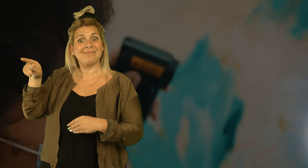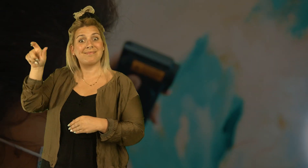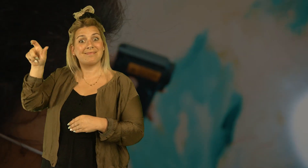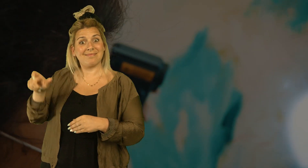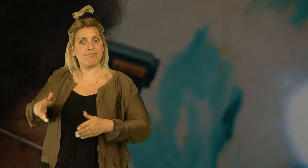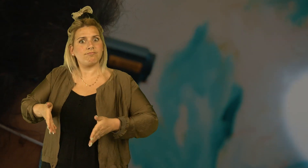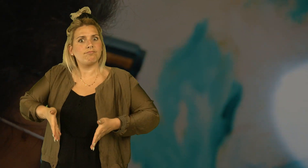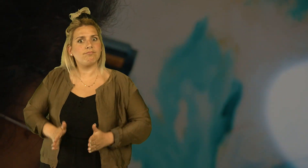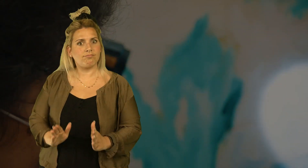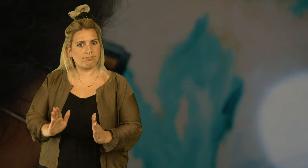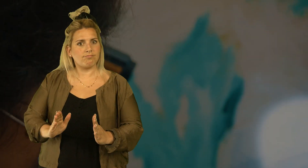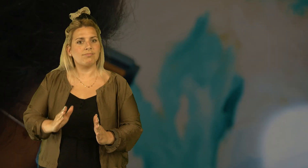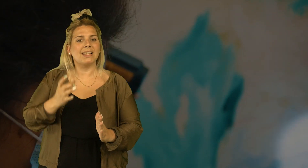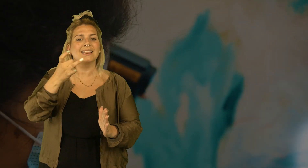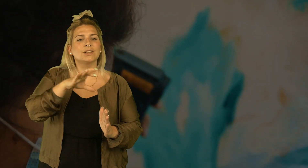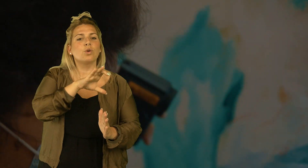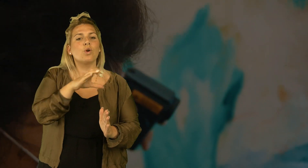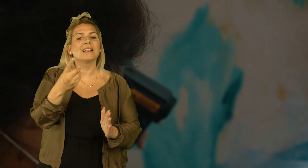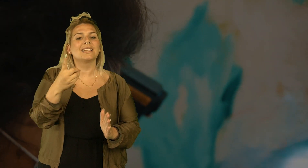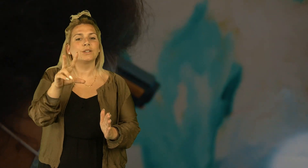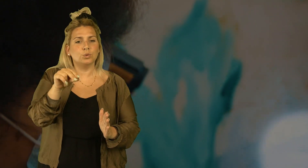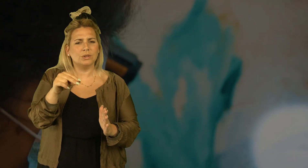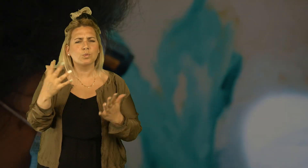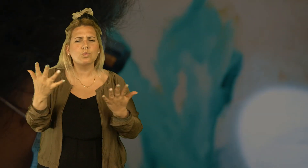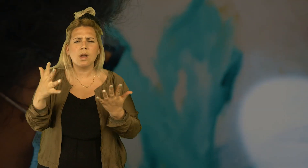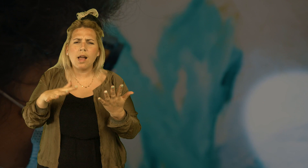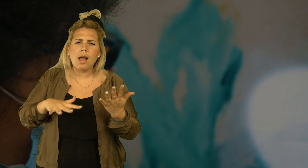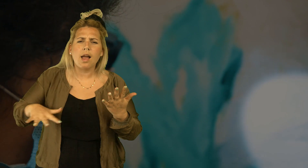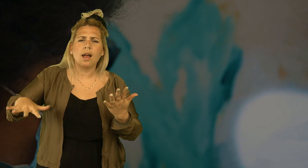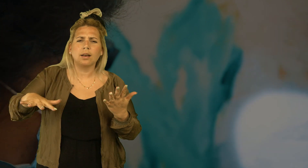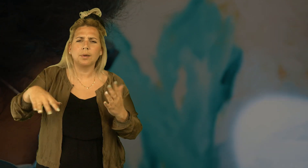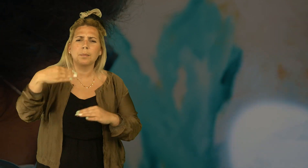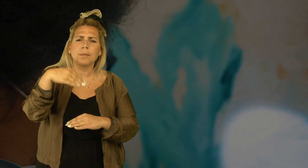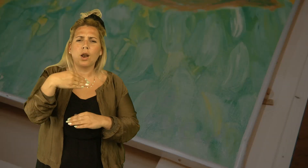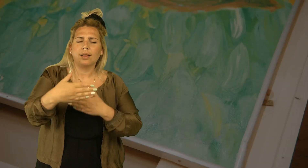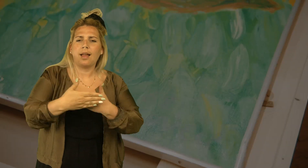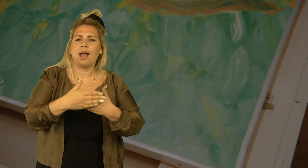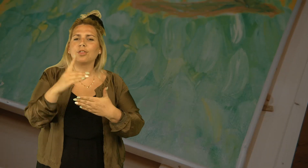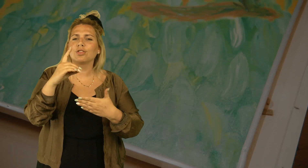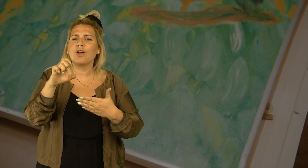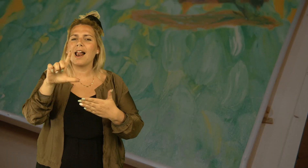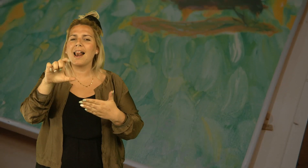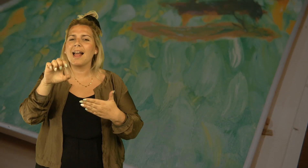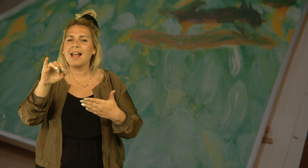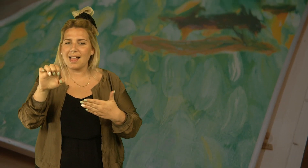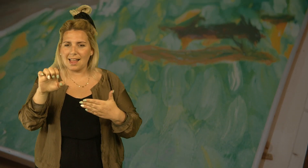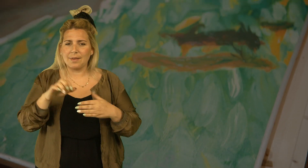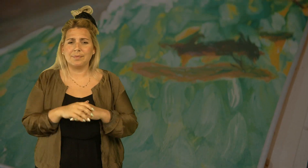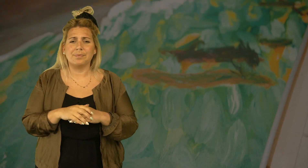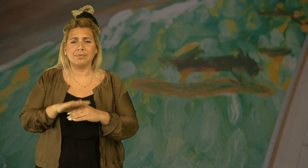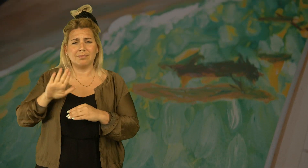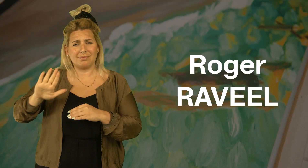Roger Raveel werd geboren in Machelen-aan-de-Leie in 1921